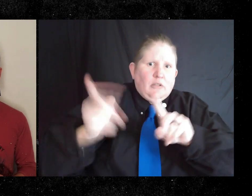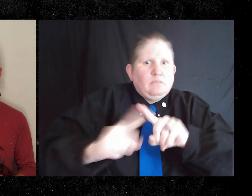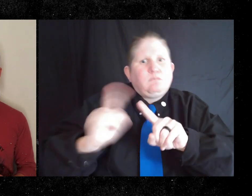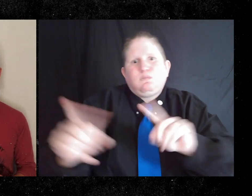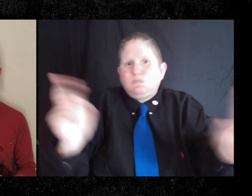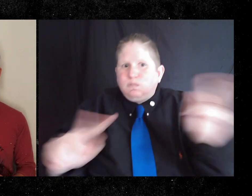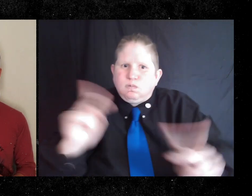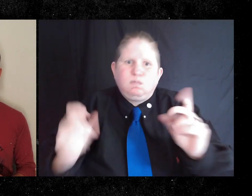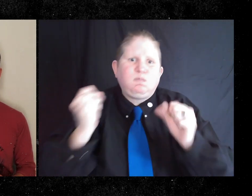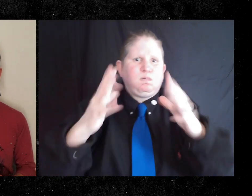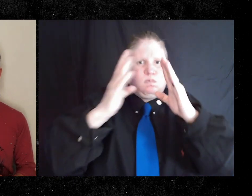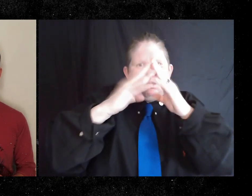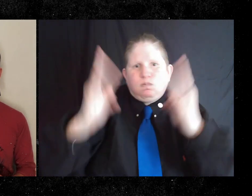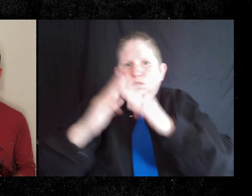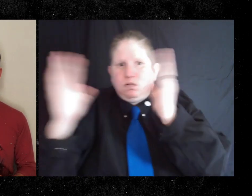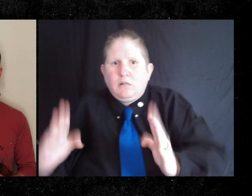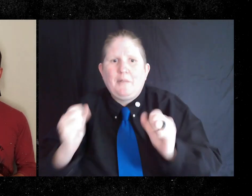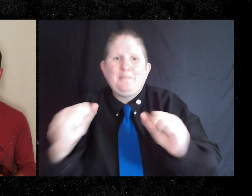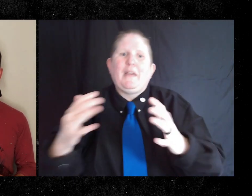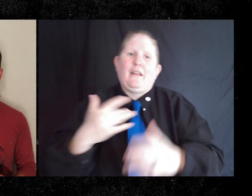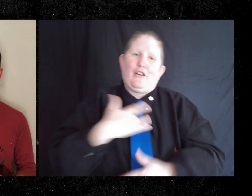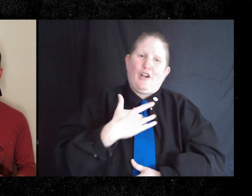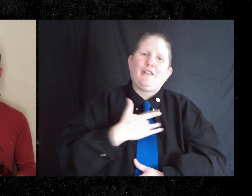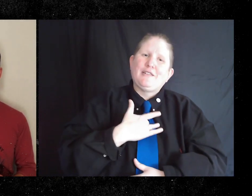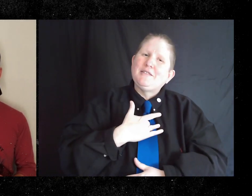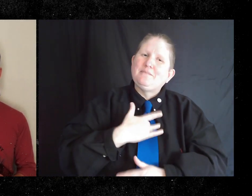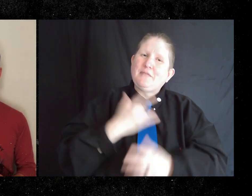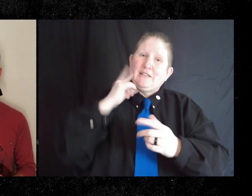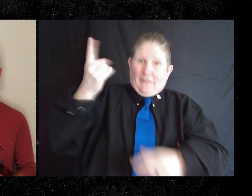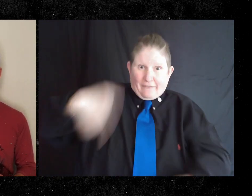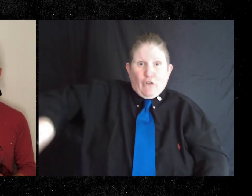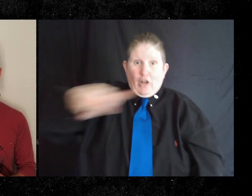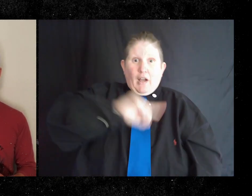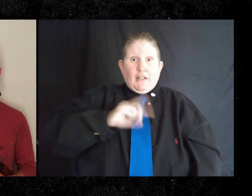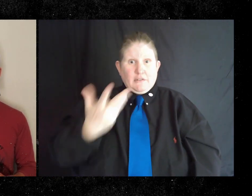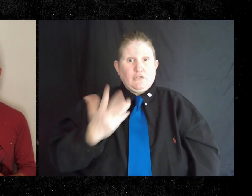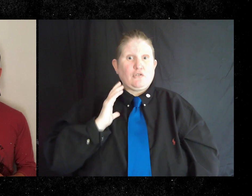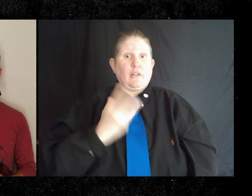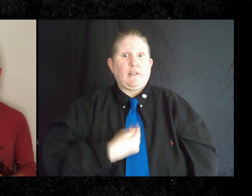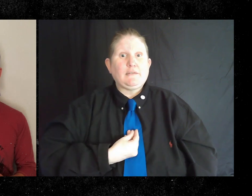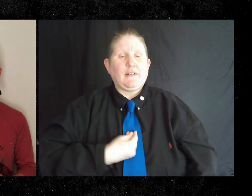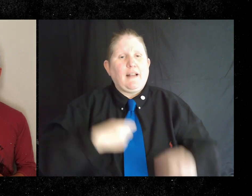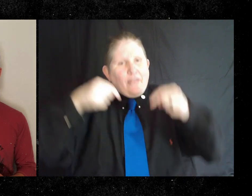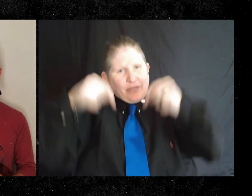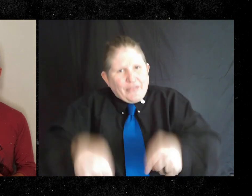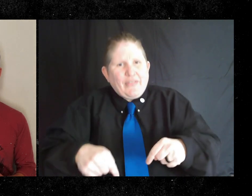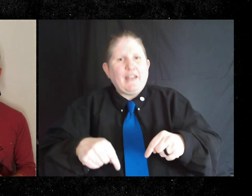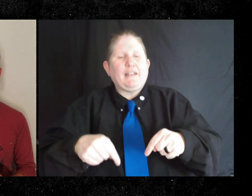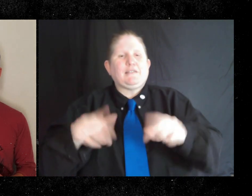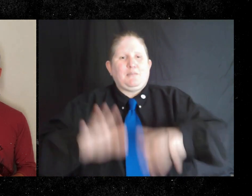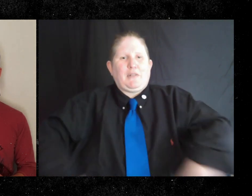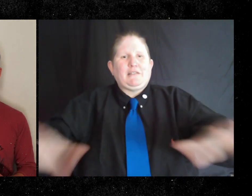por muchas casas y por muchos corazones, y es para nosotros. Este lugar es para la curación trans,